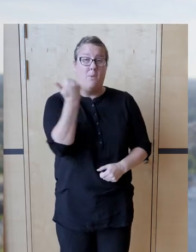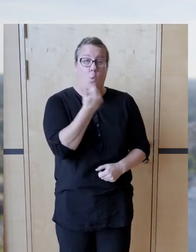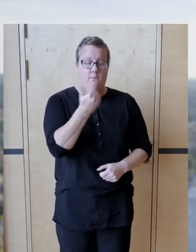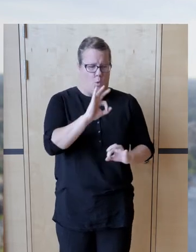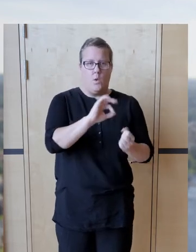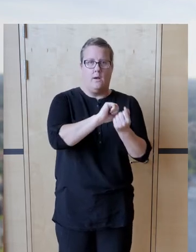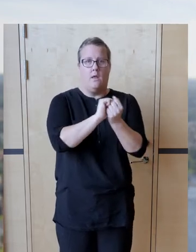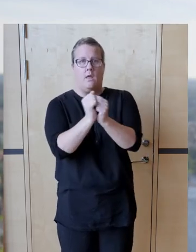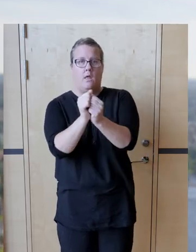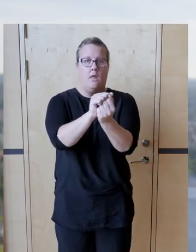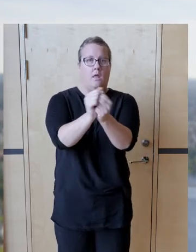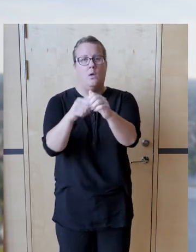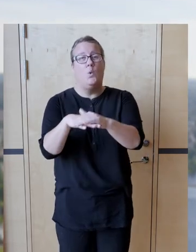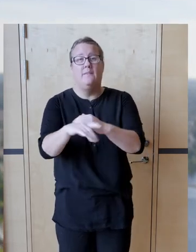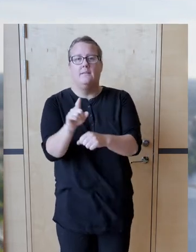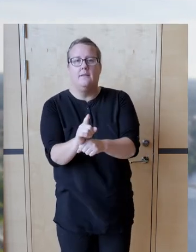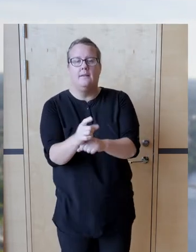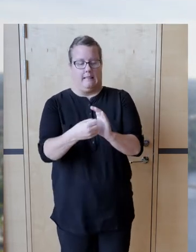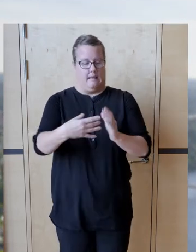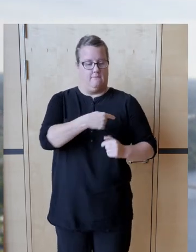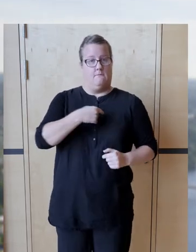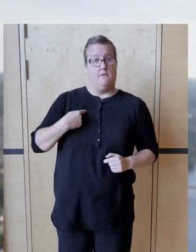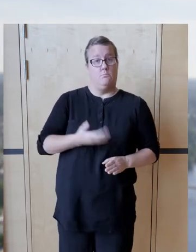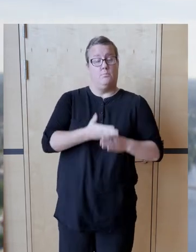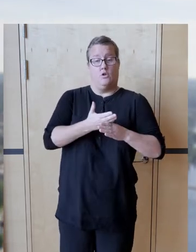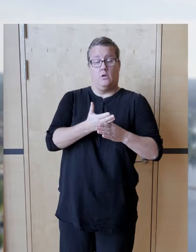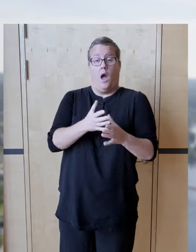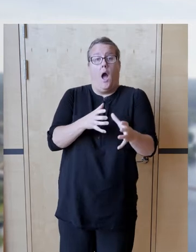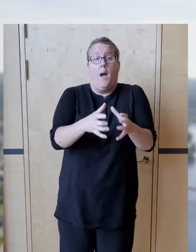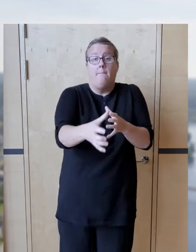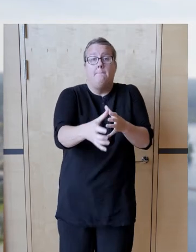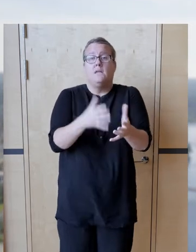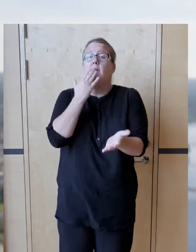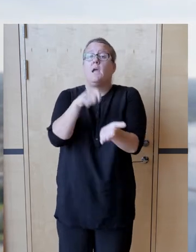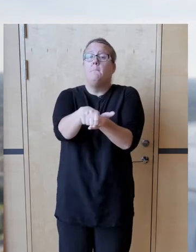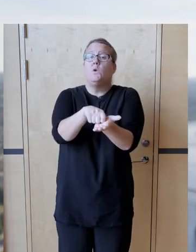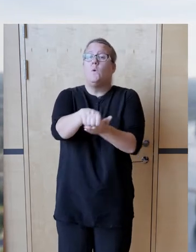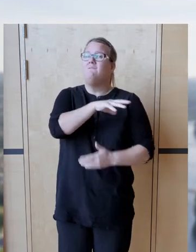Därför planerar byggstart anpassas efter prognoser att det är en linje Vi har hela tiden för Socialdemokraterna att de är